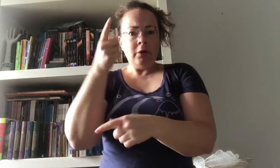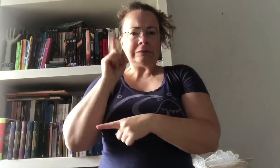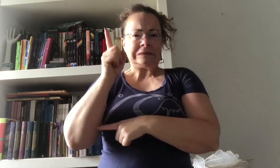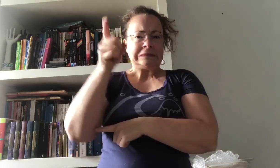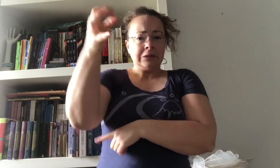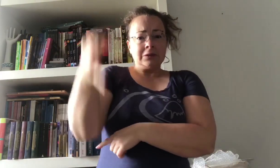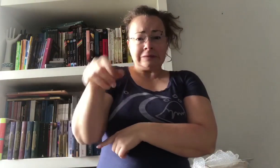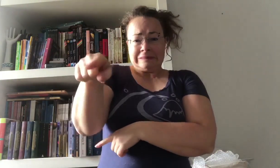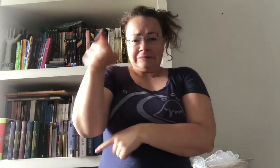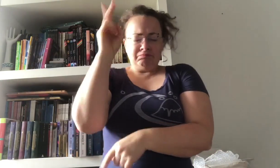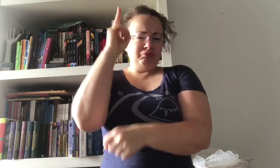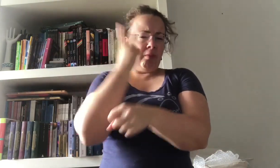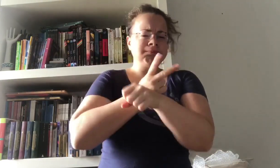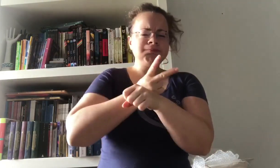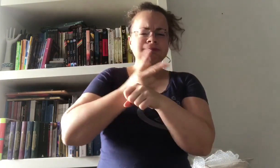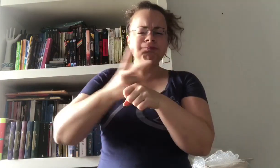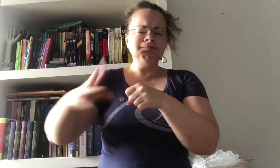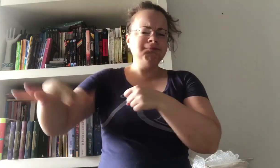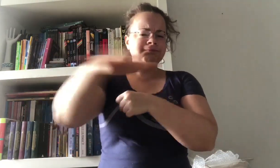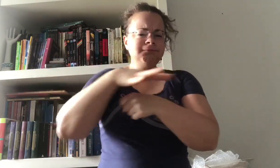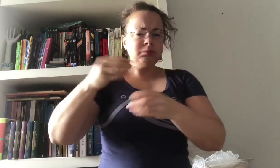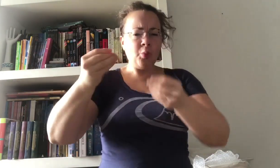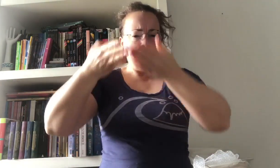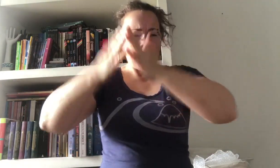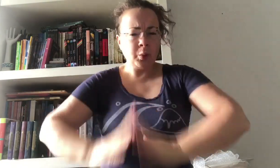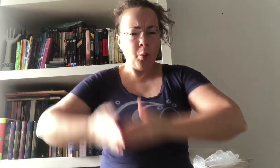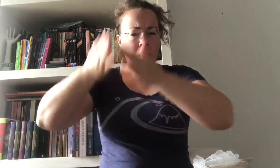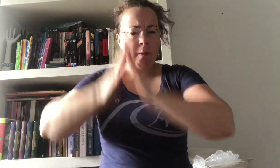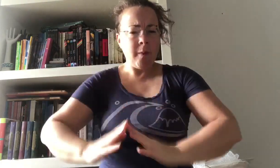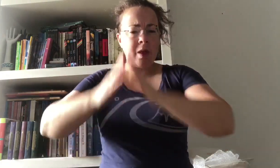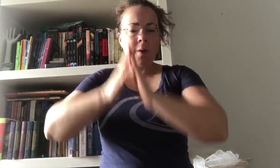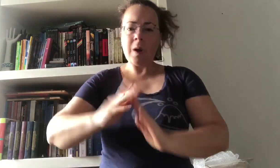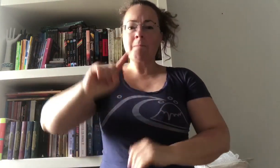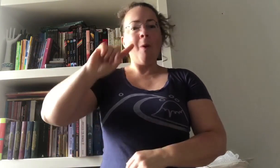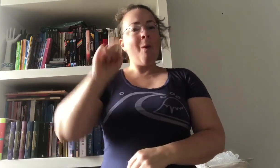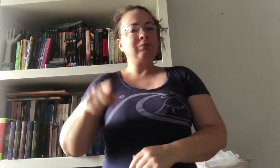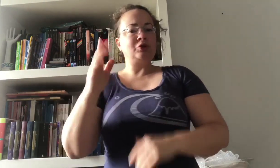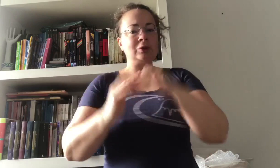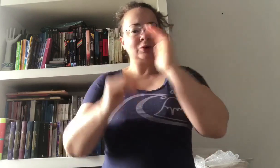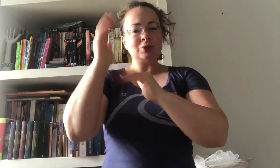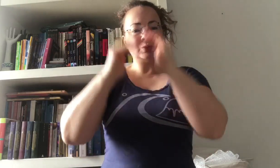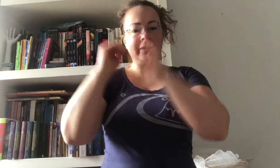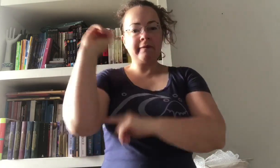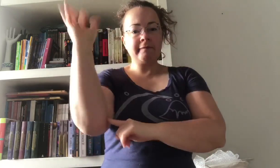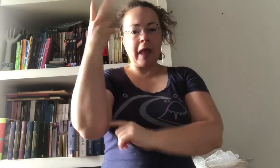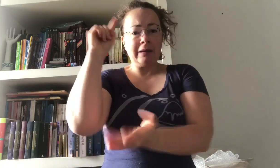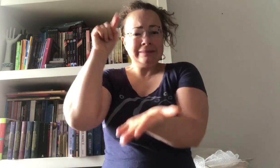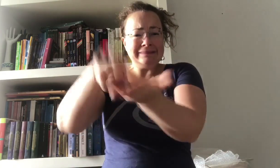C'est un endroit très dangereux où des bateaux ont été coulés, il faut donc obligatoirement y construire un phare.